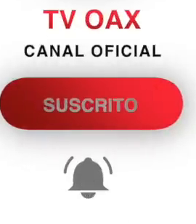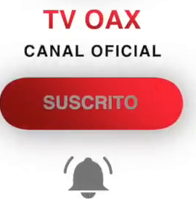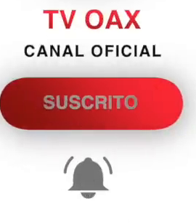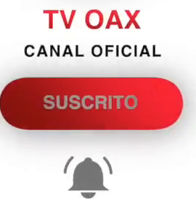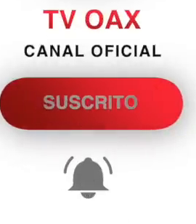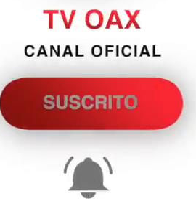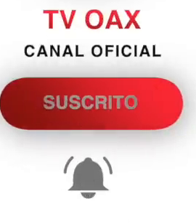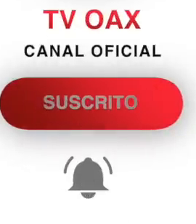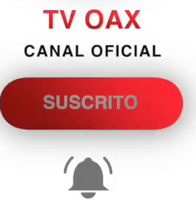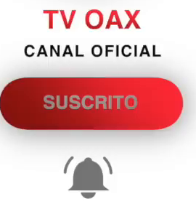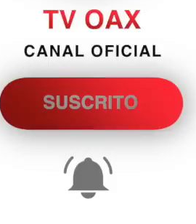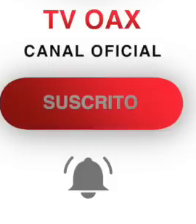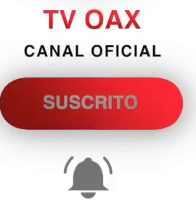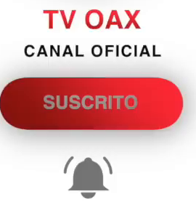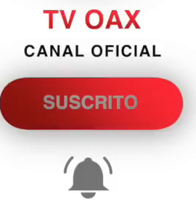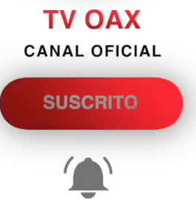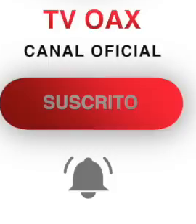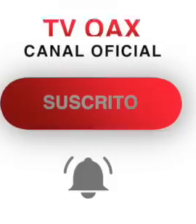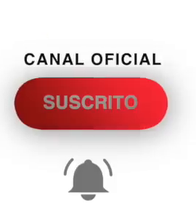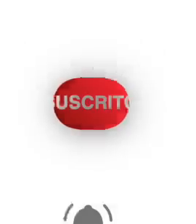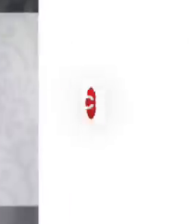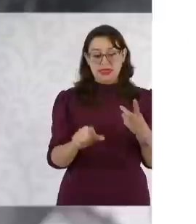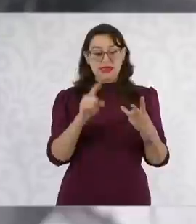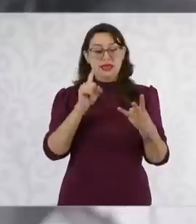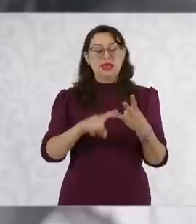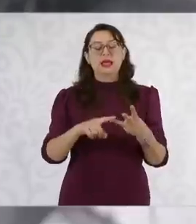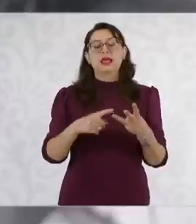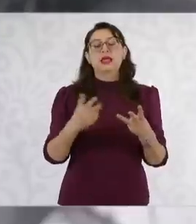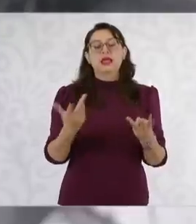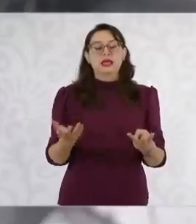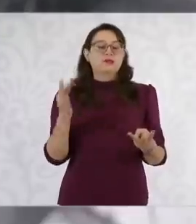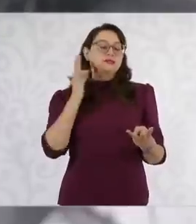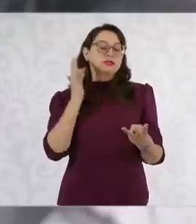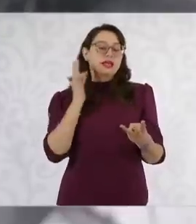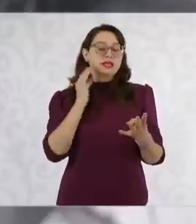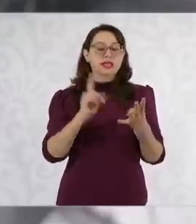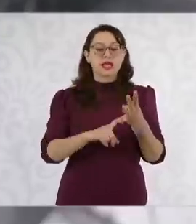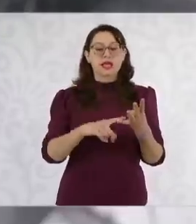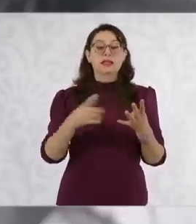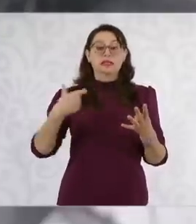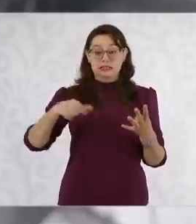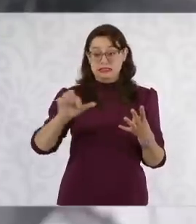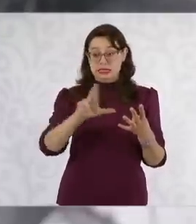y la Secretaría de Seguridad y la fiscalía de Quintana ro se detuvo a Miguel Ángel n vinculado